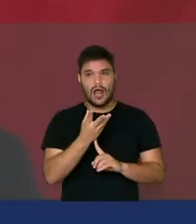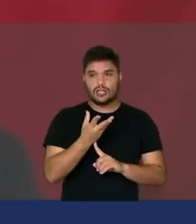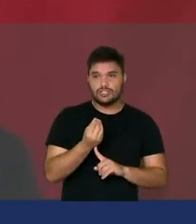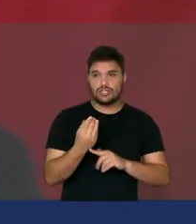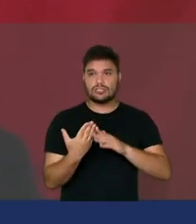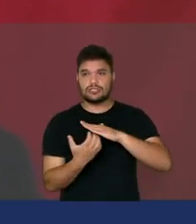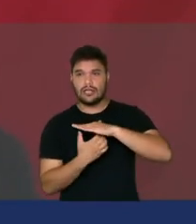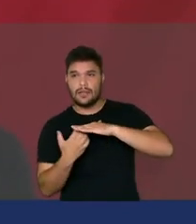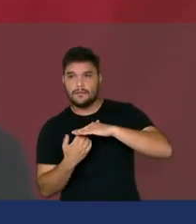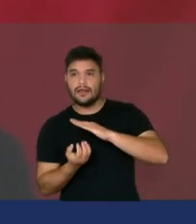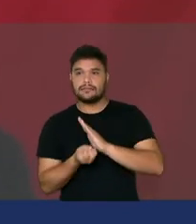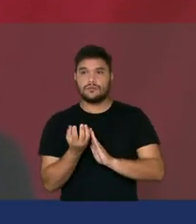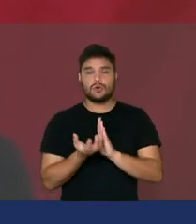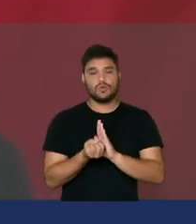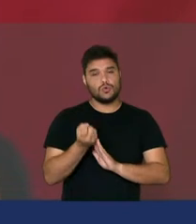CULTURA, PARA ARTISTAS, PARA PRODUTORAS, ENFIM, PARA QUE A